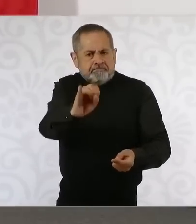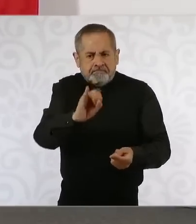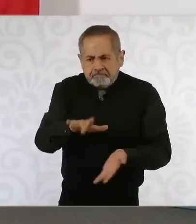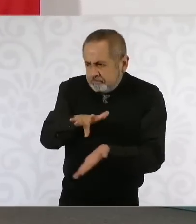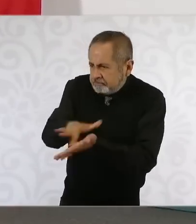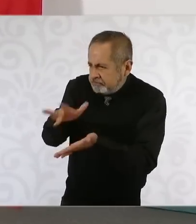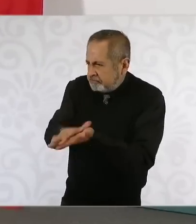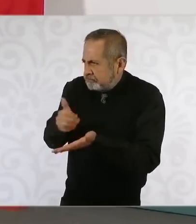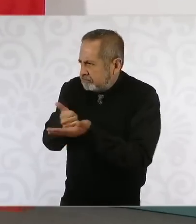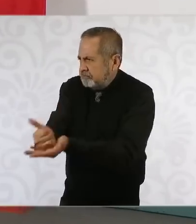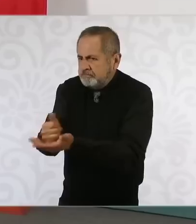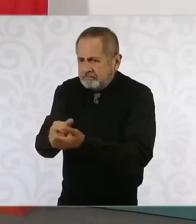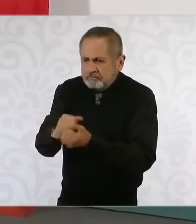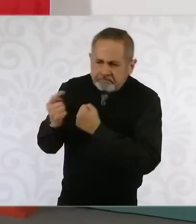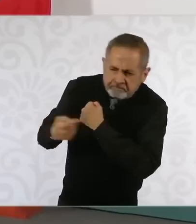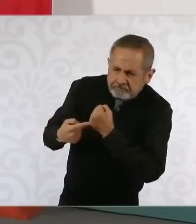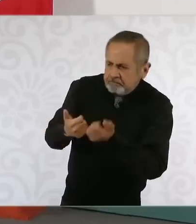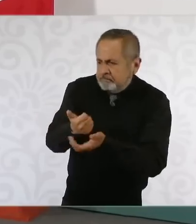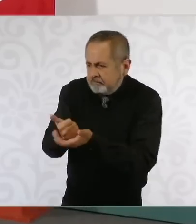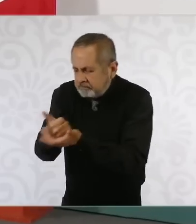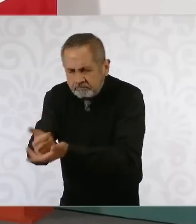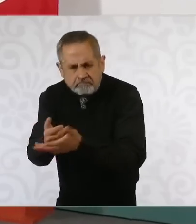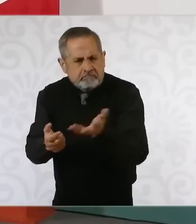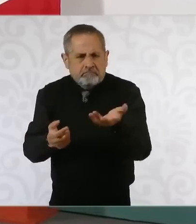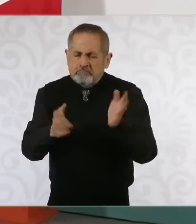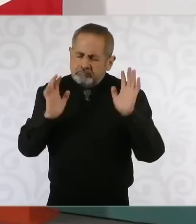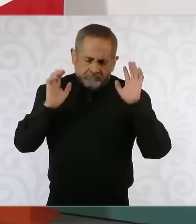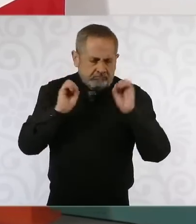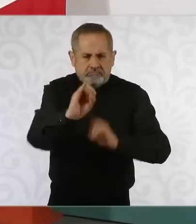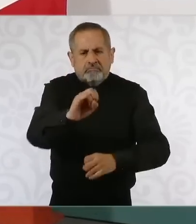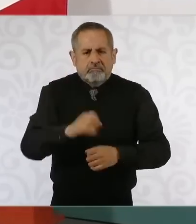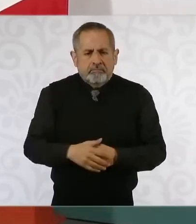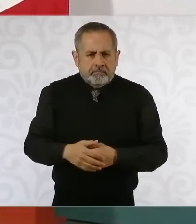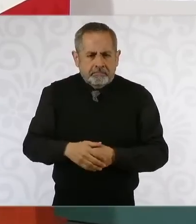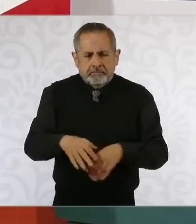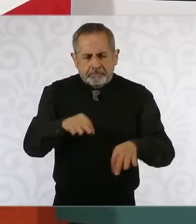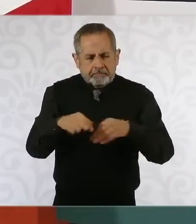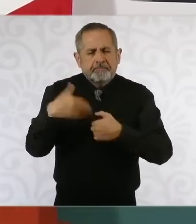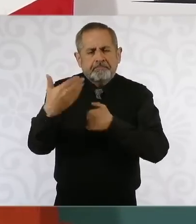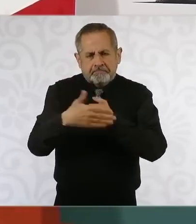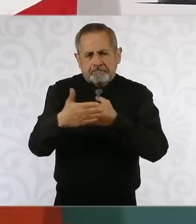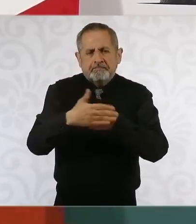Entonces vamos a estamos trabajando en ello y ya lo informaremos en su momento que por cierto